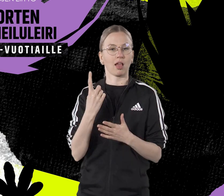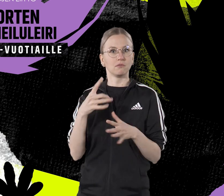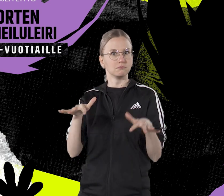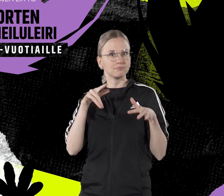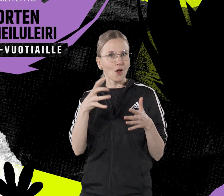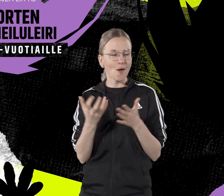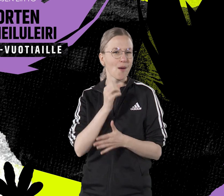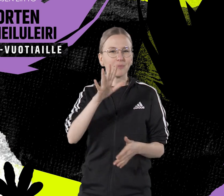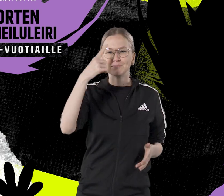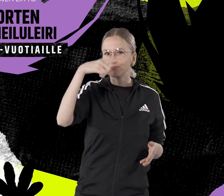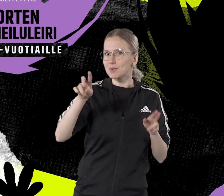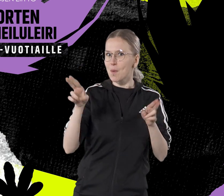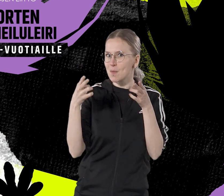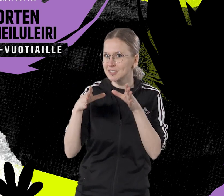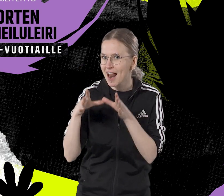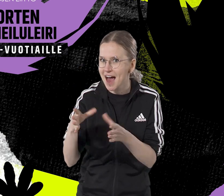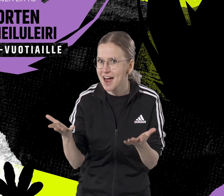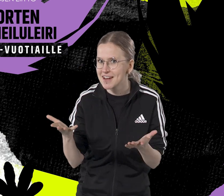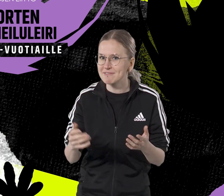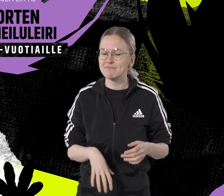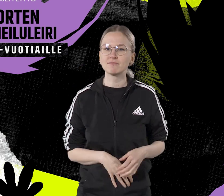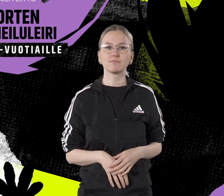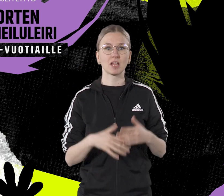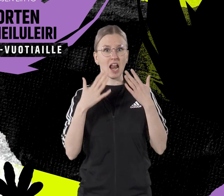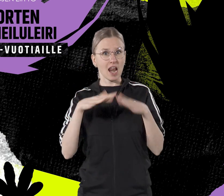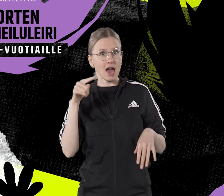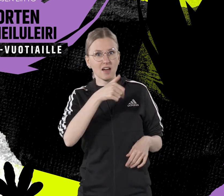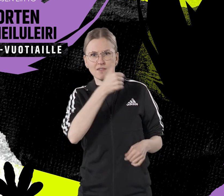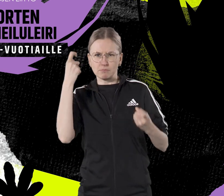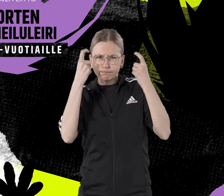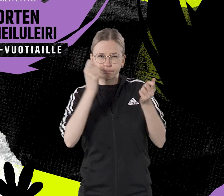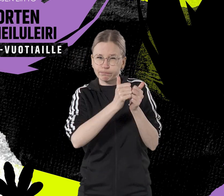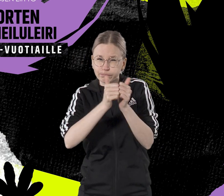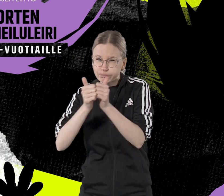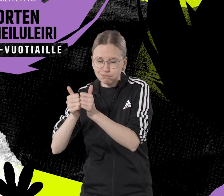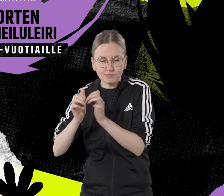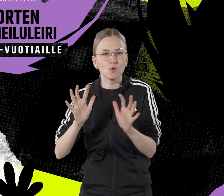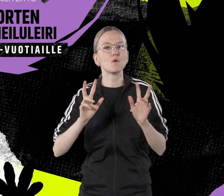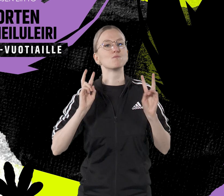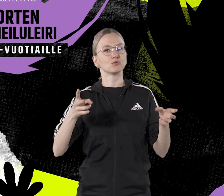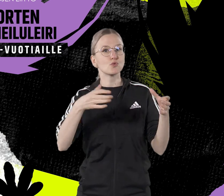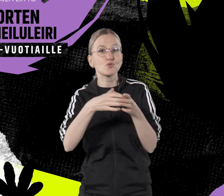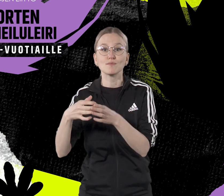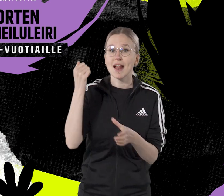Ehkäpä löydät oman suosikkilajisi! Urheilun lisäksi leirillä tullaan tutustumaan toisiimme -